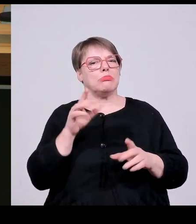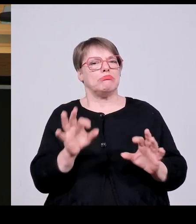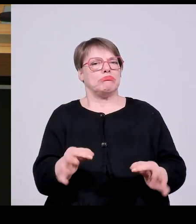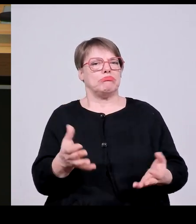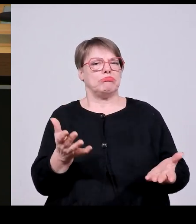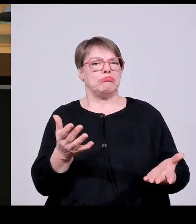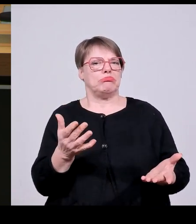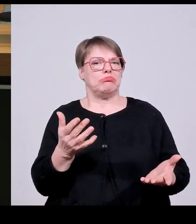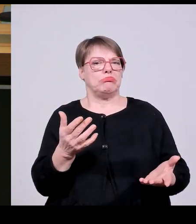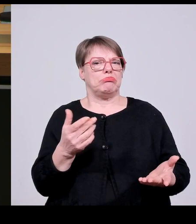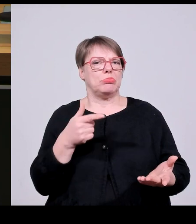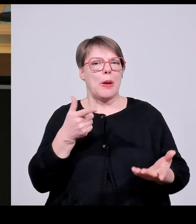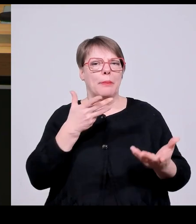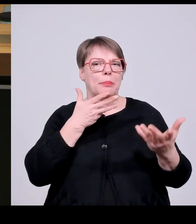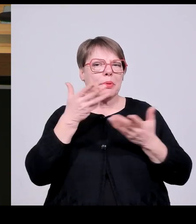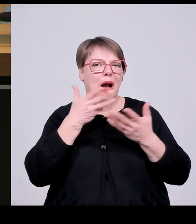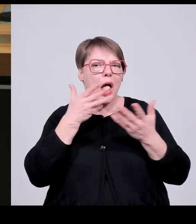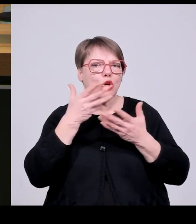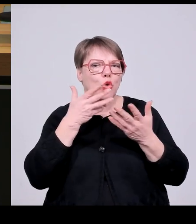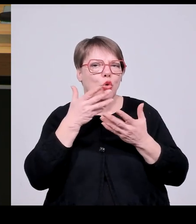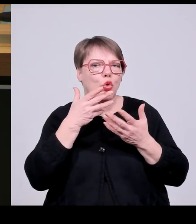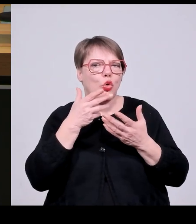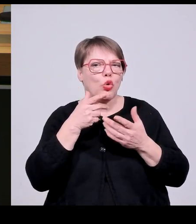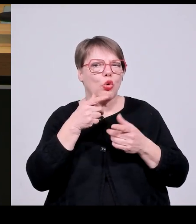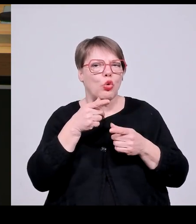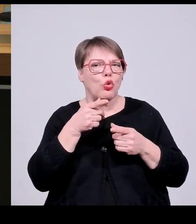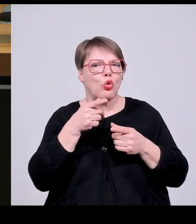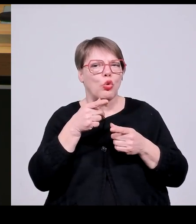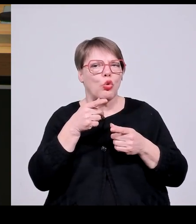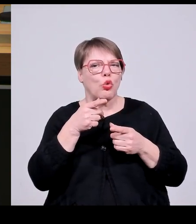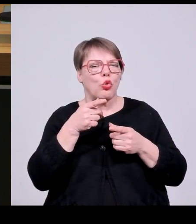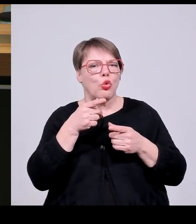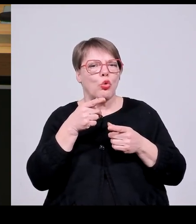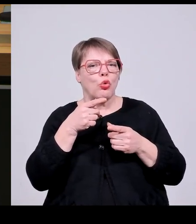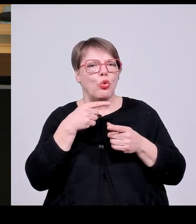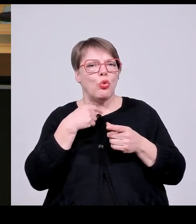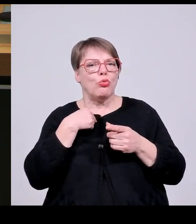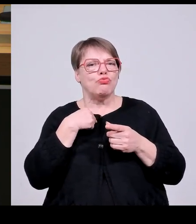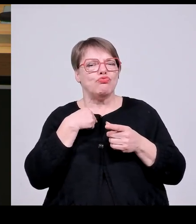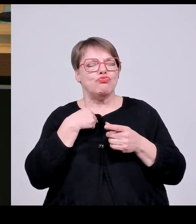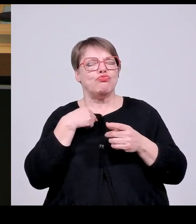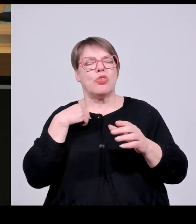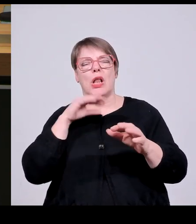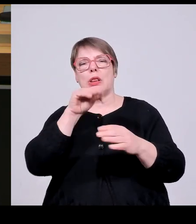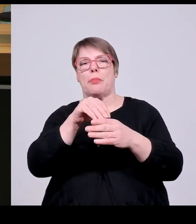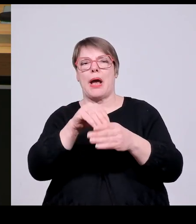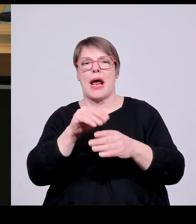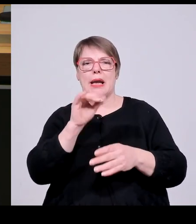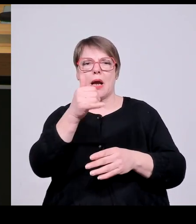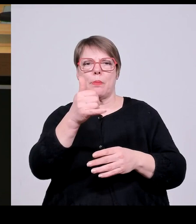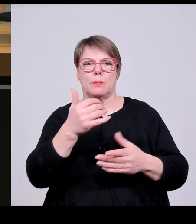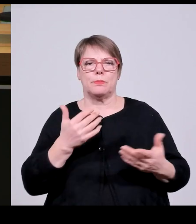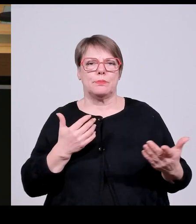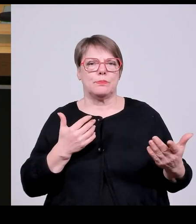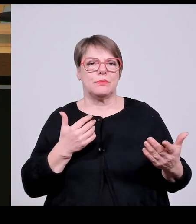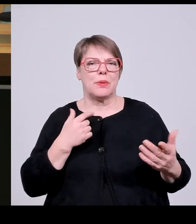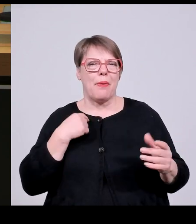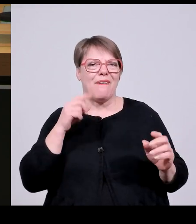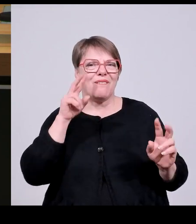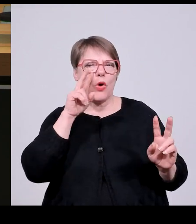Ich dachte okay, das macht Sinn, wir haben gesehen: Es gibt Herausforderungen. Die Bündelung von verschiedene Ressourcen führten vor dem einer Bezirksamts-Mitglied eventuell